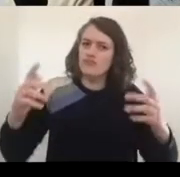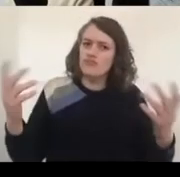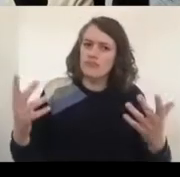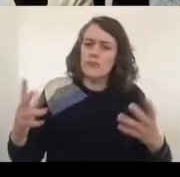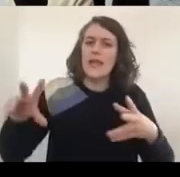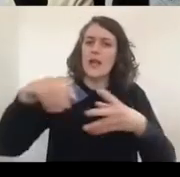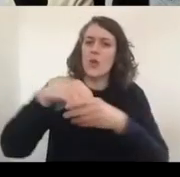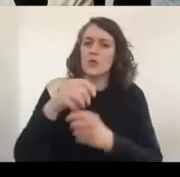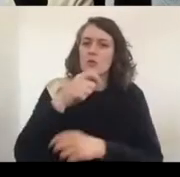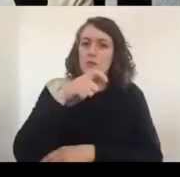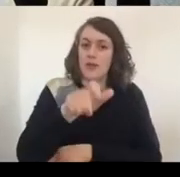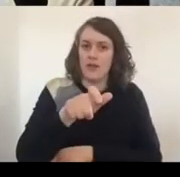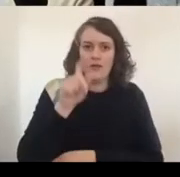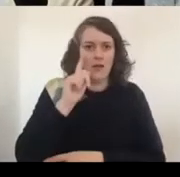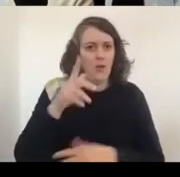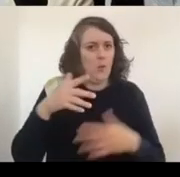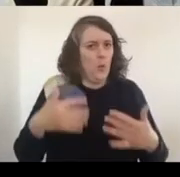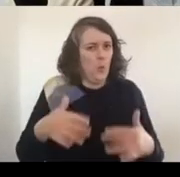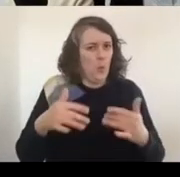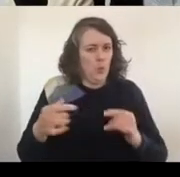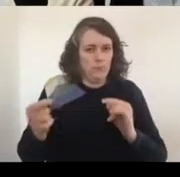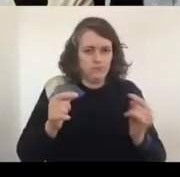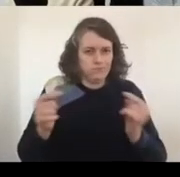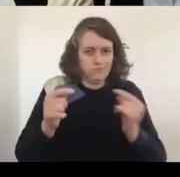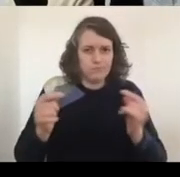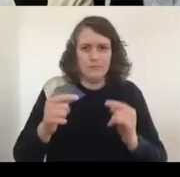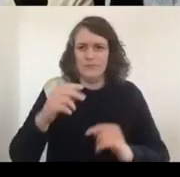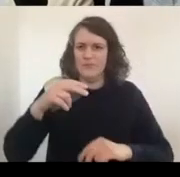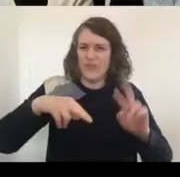ganz spannende Runde mit ganz verschiedenen Sichtweisen, die wir hier aufzeigen können.